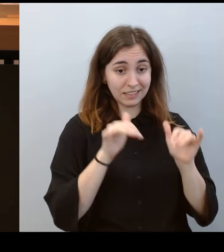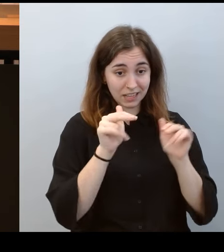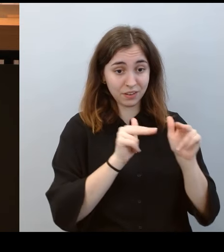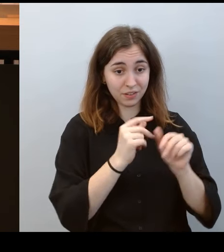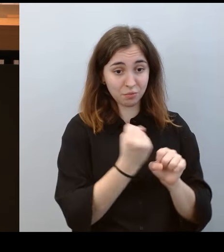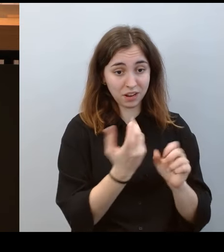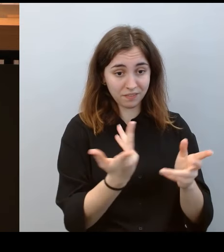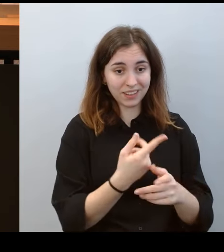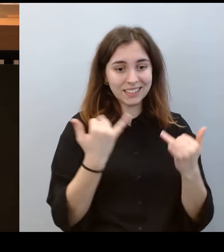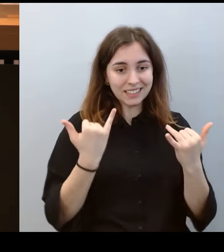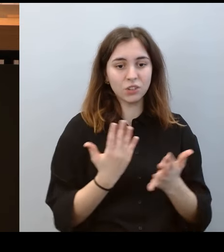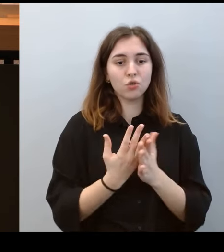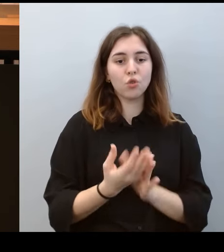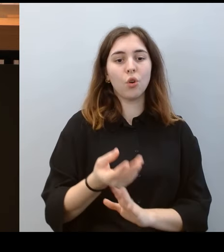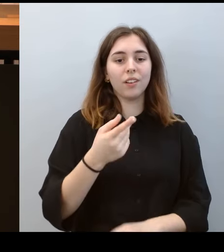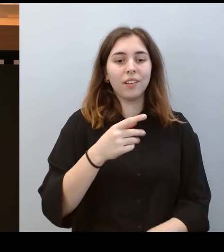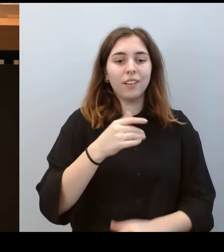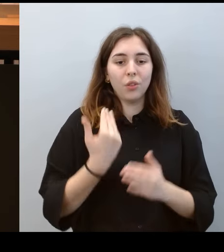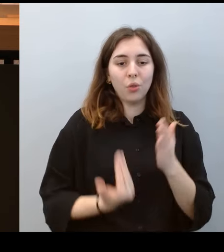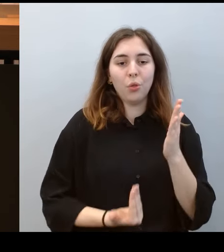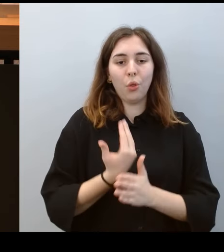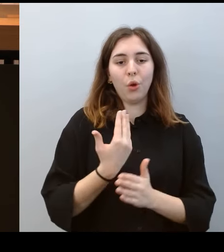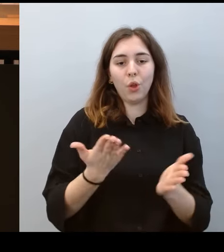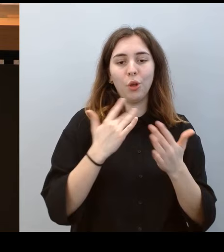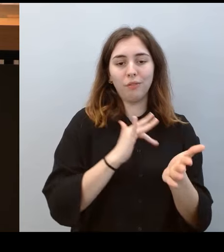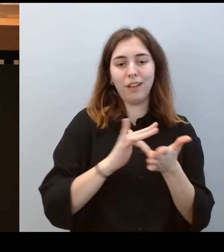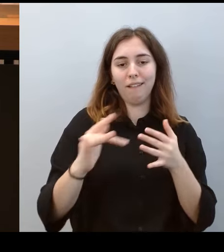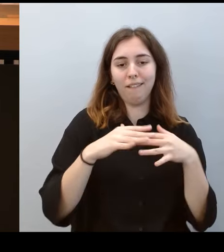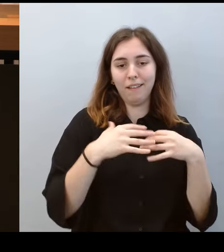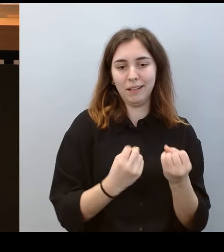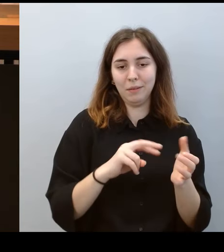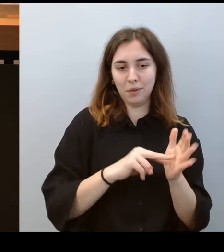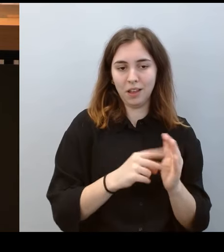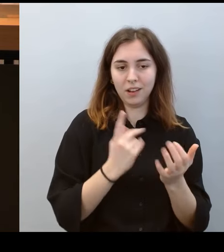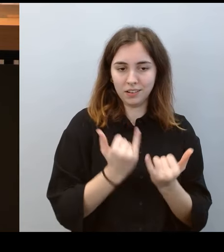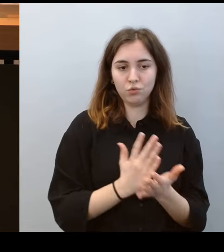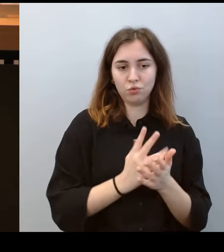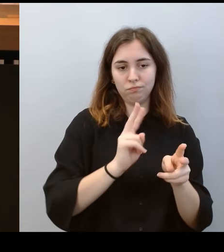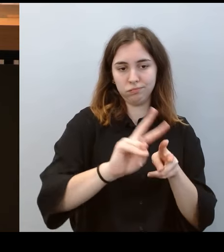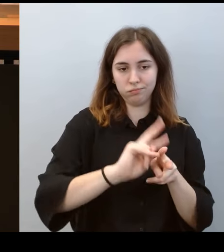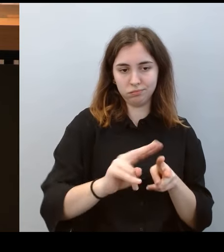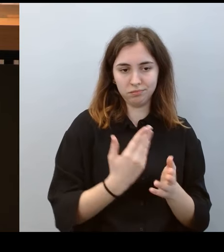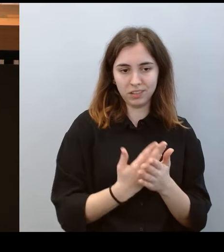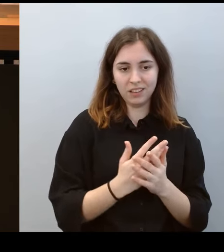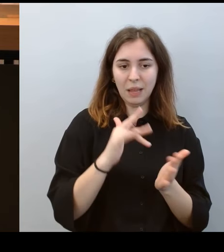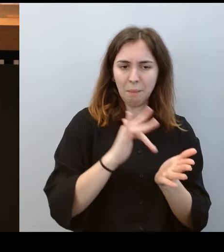24 vorliegen. Da wird eine regelmäßige Überprüfung der Umweltzone festgeschrieben und dann kann man, ohne den